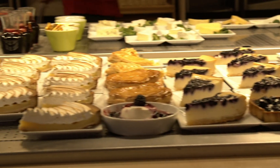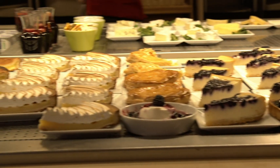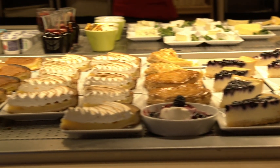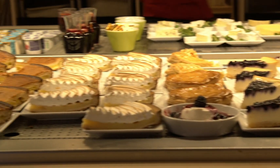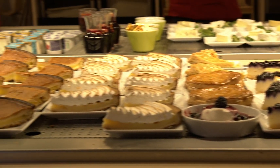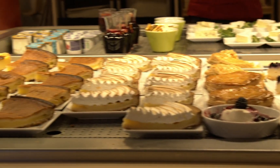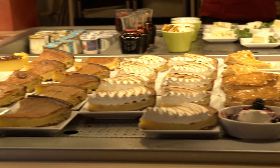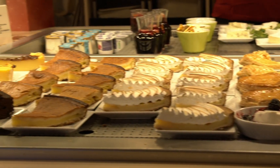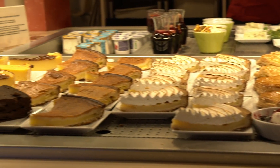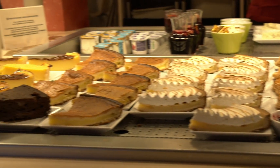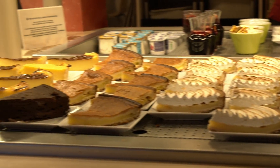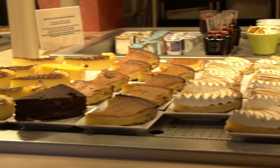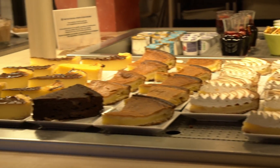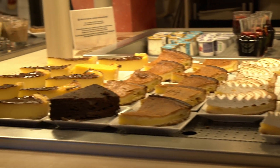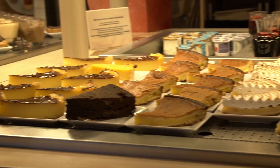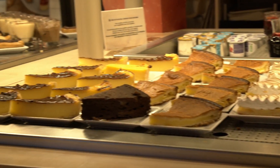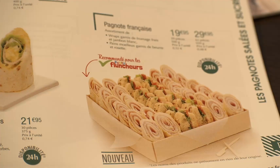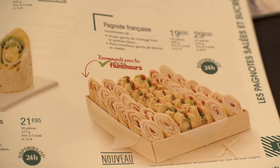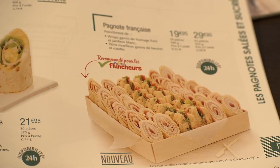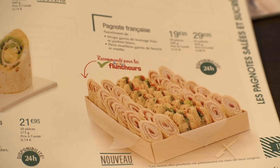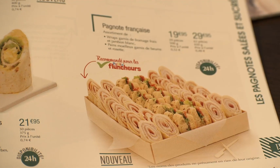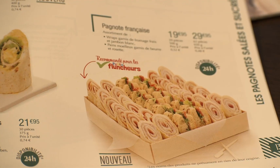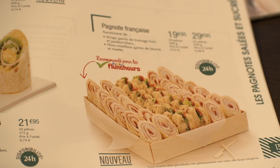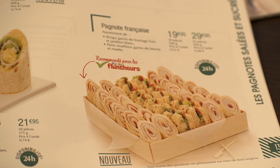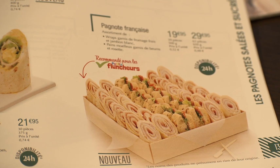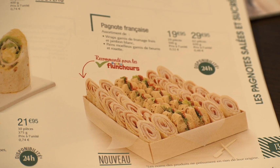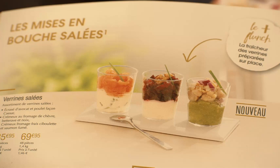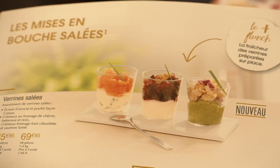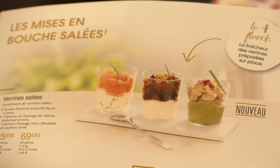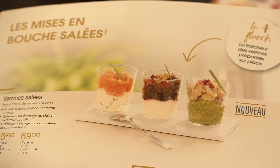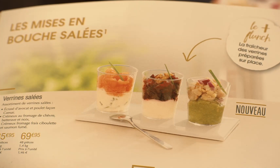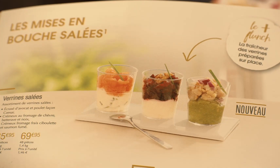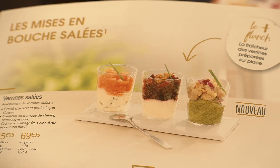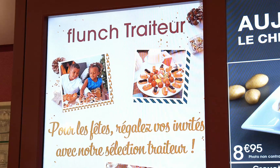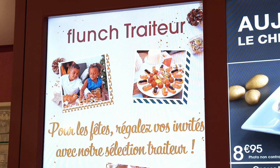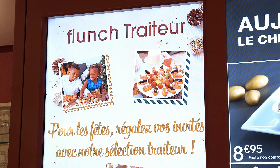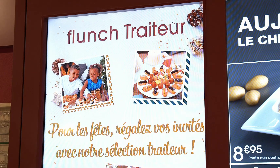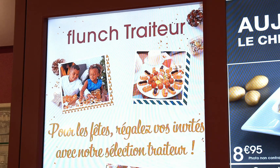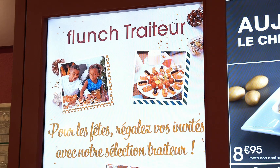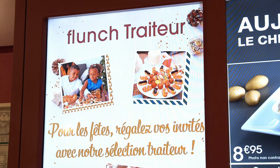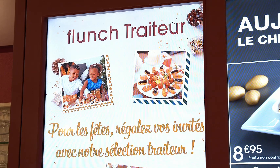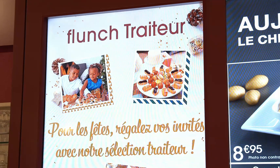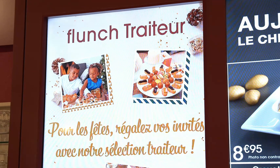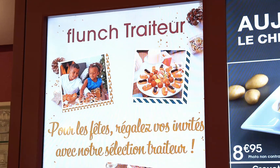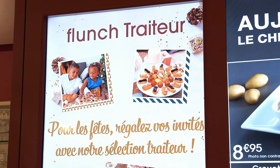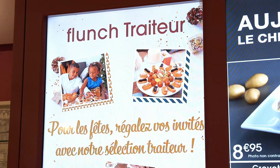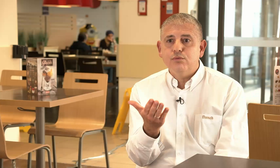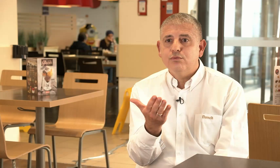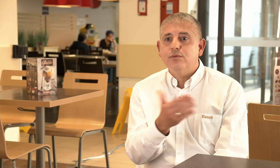de rencontrer d’autres personnes encore. Pour moi, c’est une ouverture, je suis tout à fait prêt. En tant qu’entreprise, on se doit aujourd’hui d’intégrer